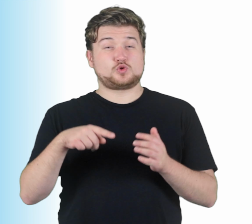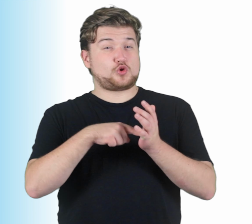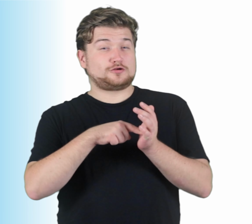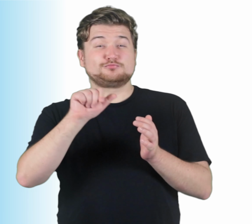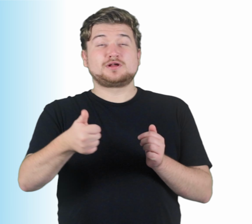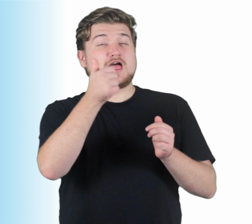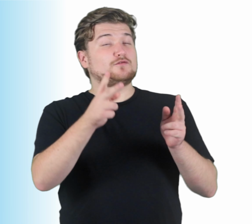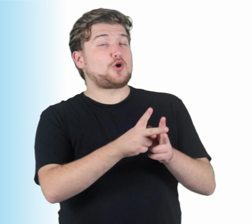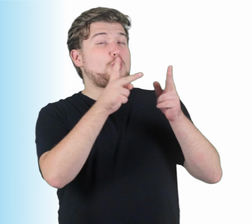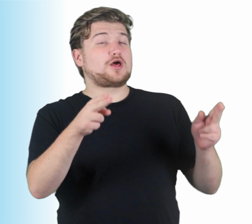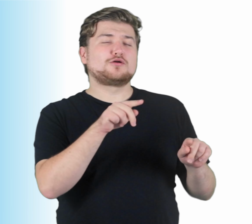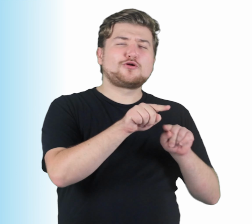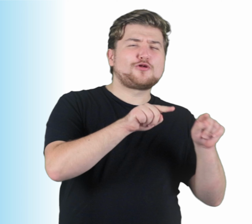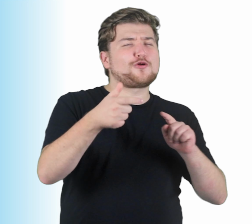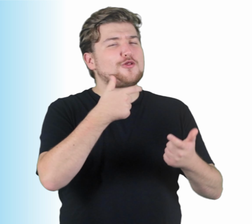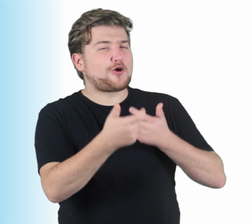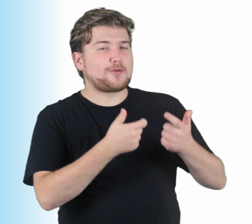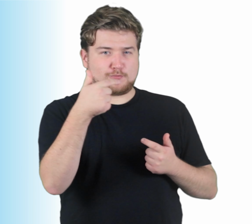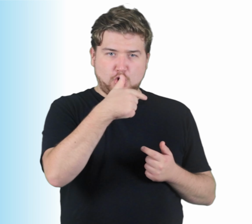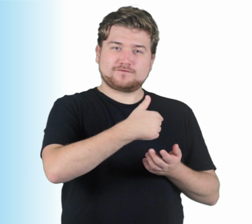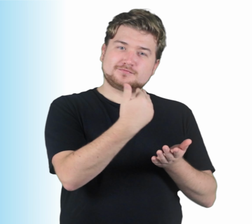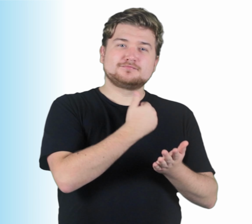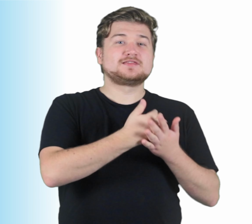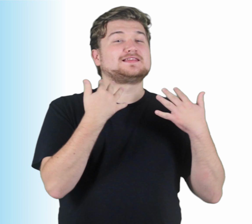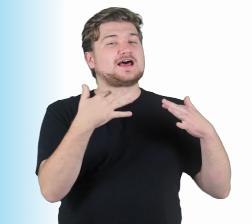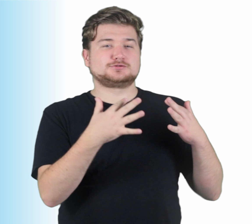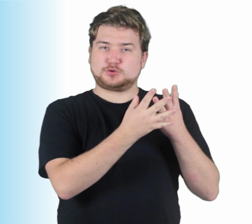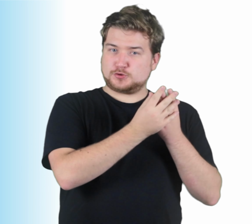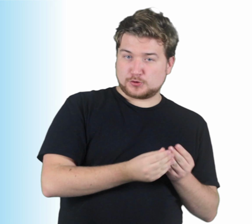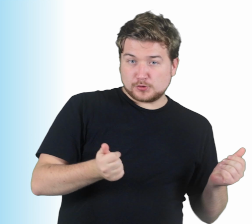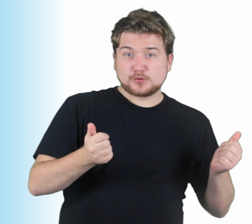Takie postępowanie powinno pomóc w pierwszym okresie.